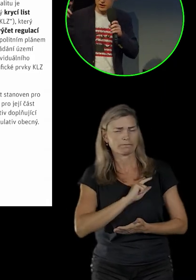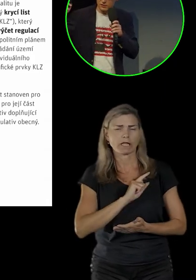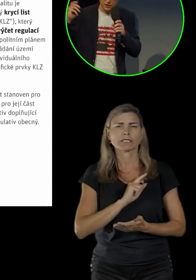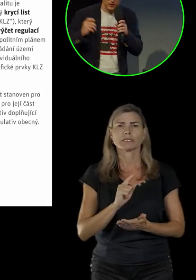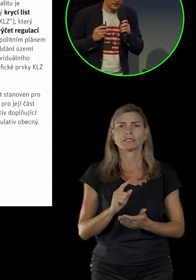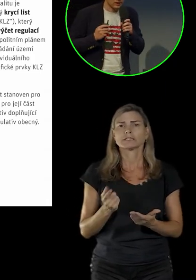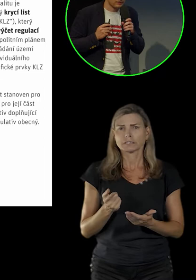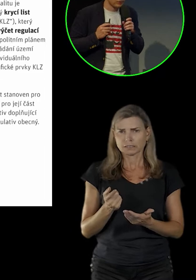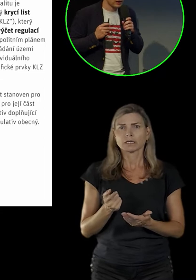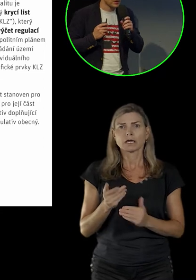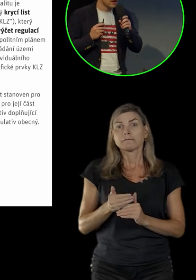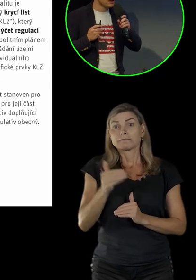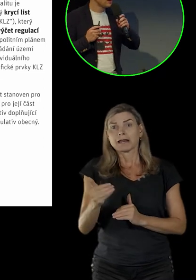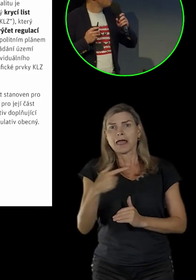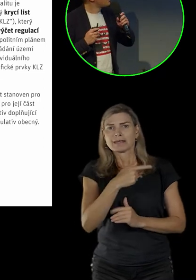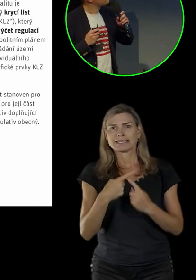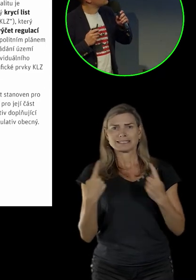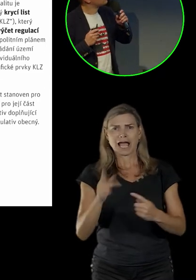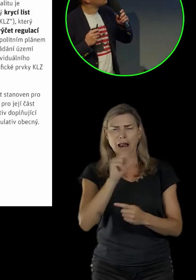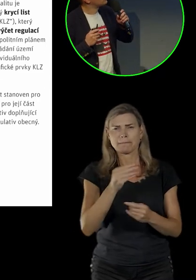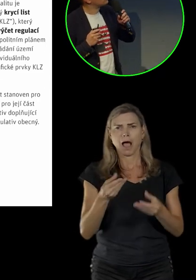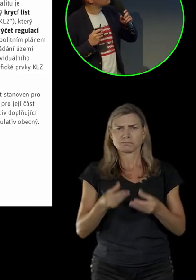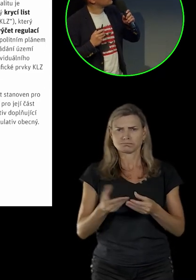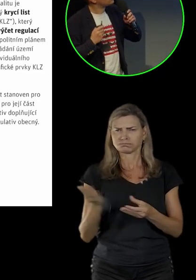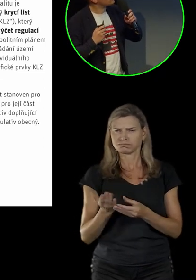které je vystavené vedle v Bílém sále, ale stačí si je vytisknout